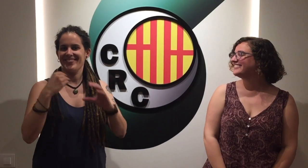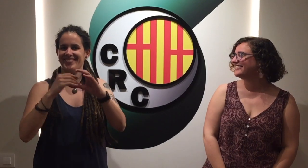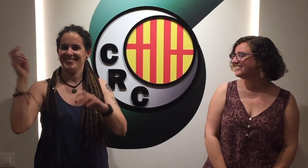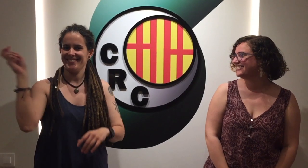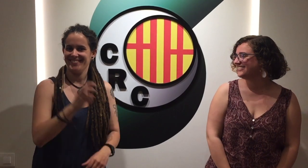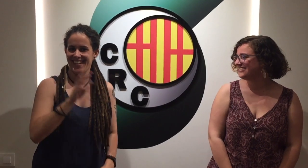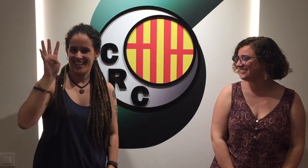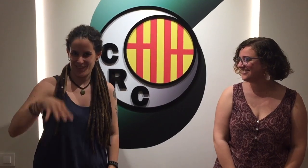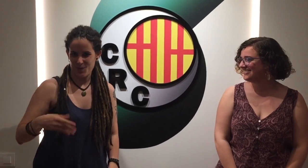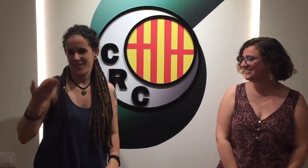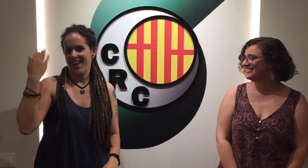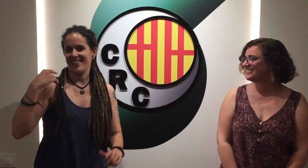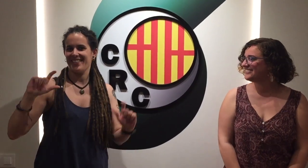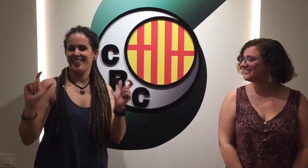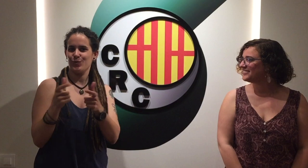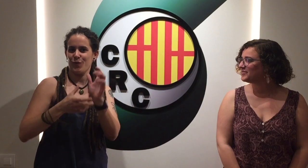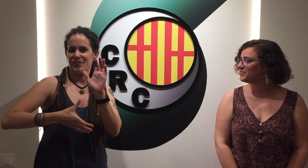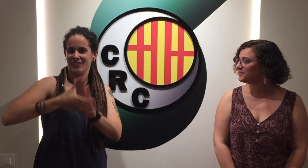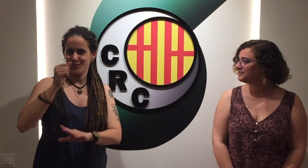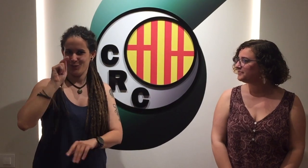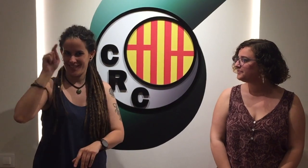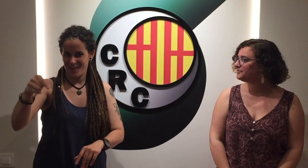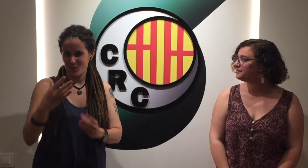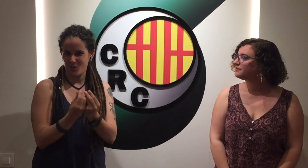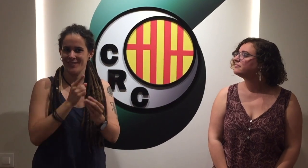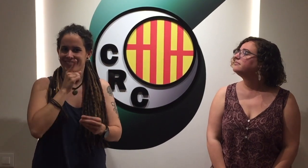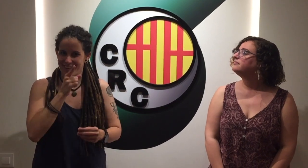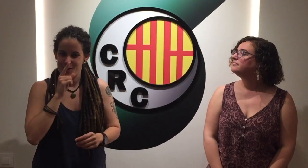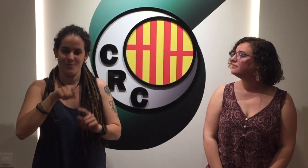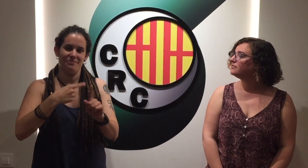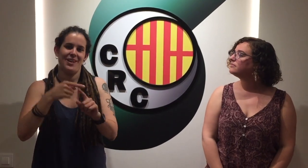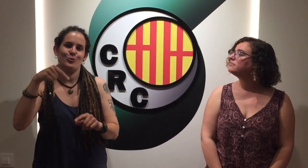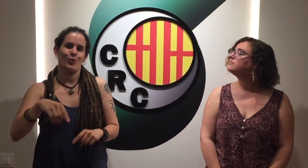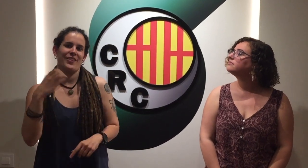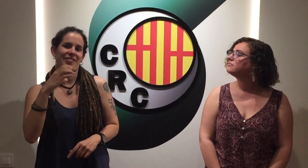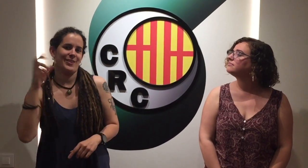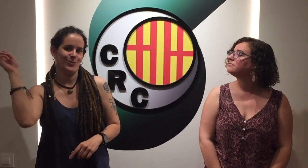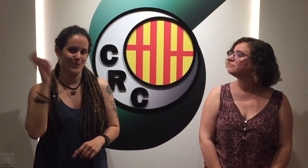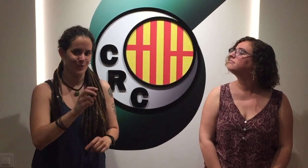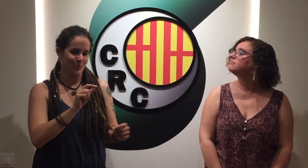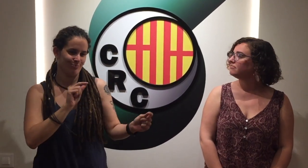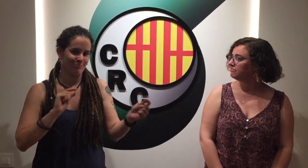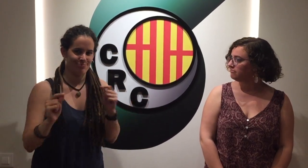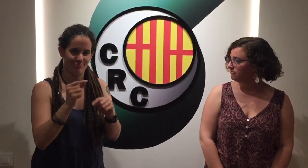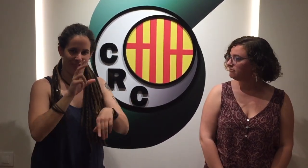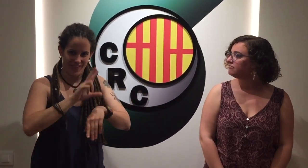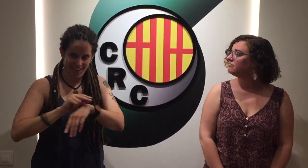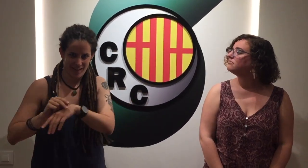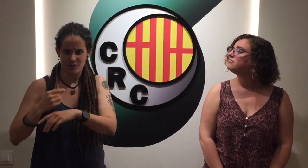La CJS-CNSE ha acudido a Catalunya, manteniendo el día de ayer una reunión con FESOCA Joventut, y el día de hoy con delegadxs de juventud de asociaciones en Cerecusor,